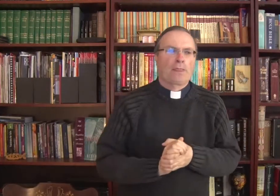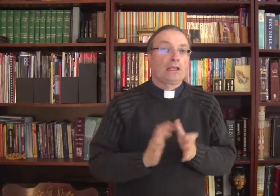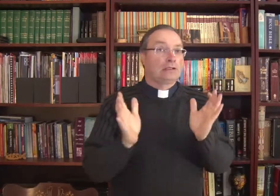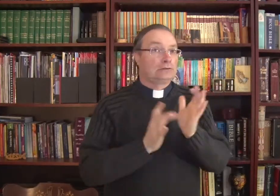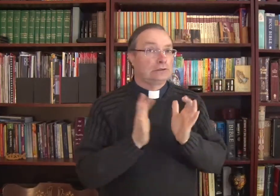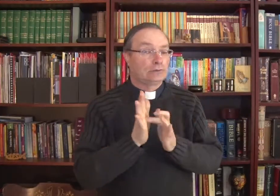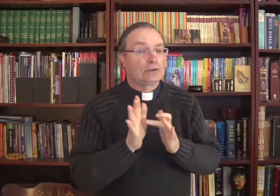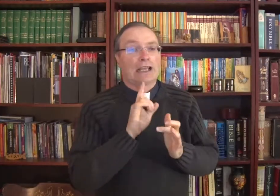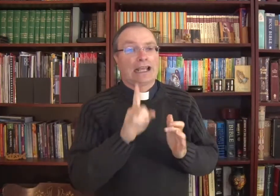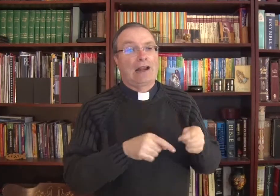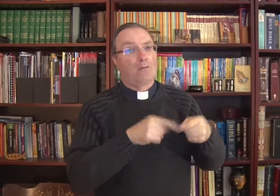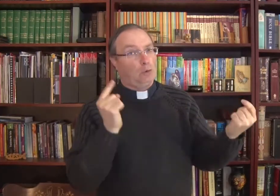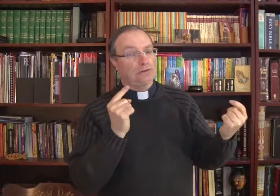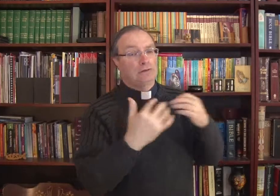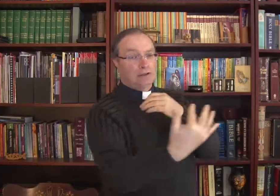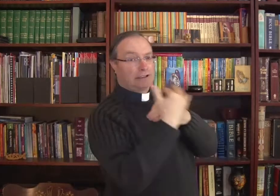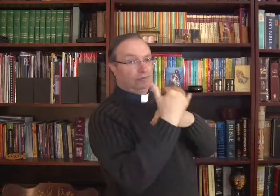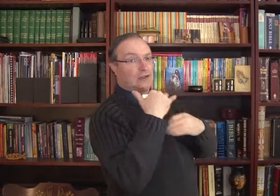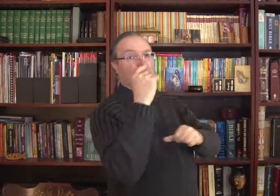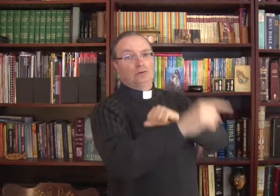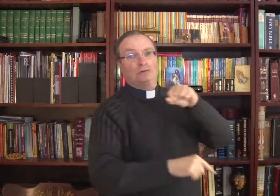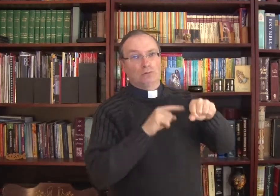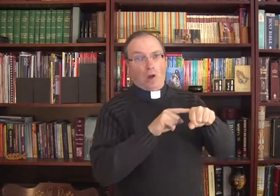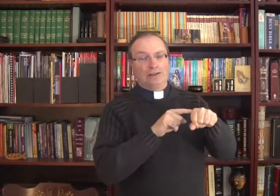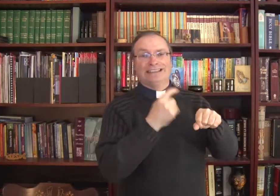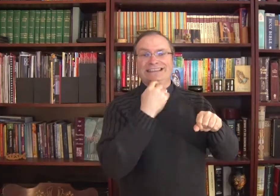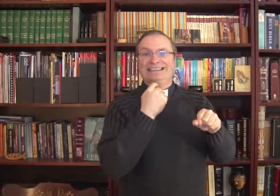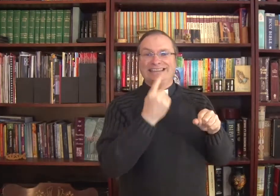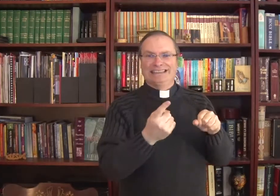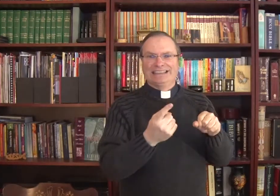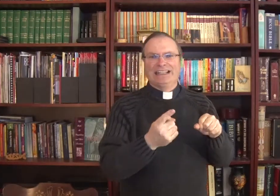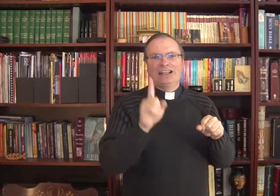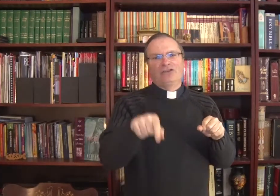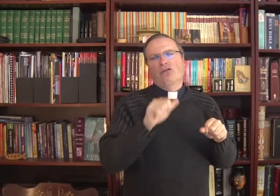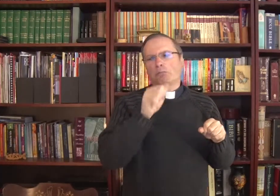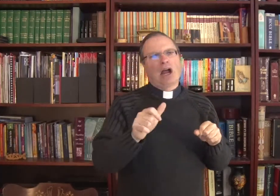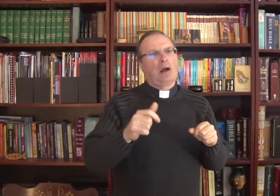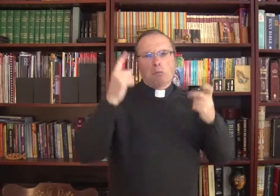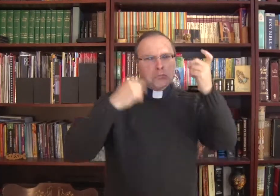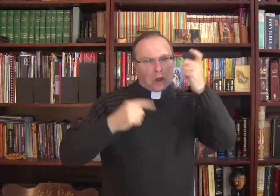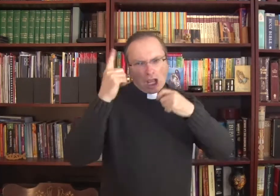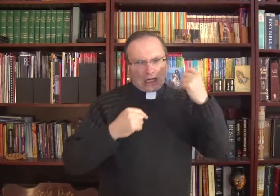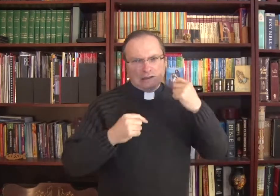Jésus est à l’opposé de l’influence du monde qui dit qu’il ne faut pas pleurer,